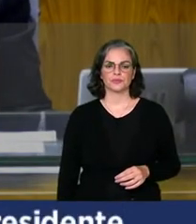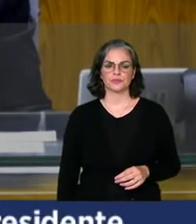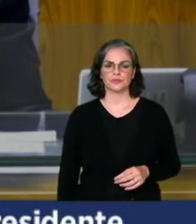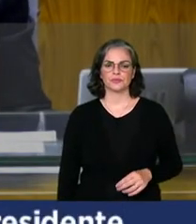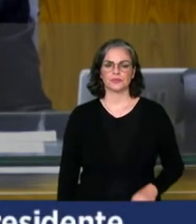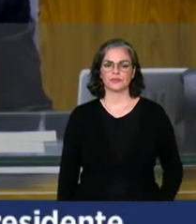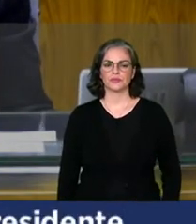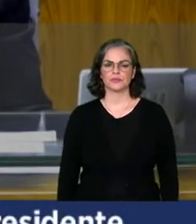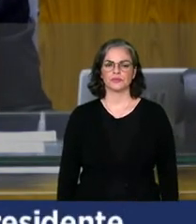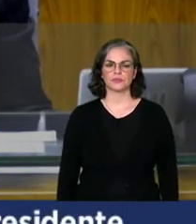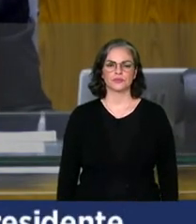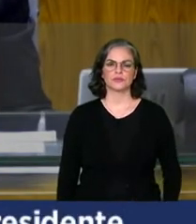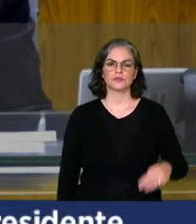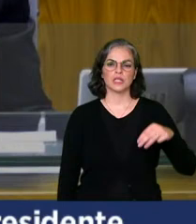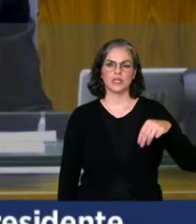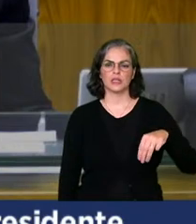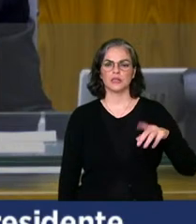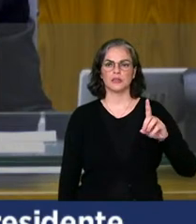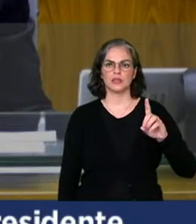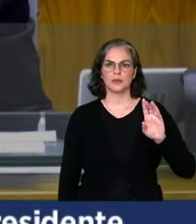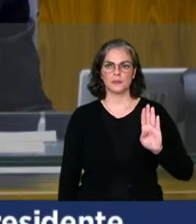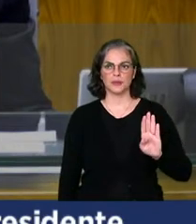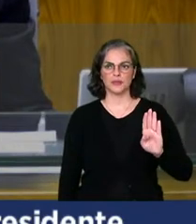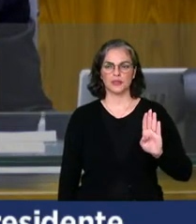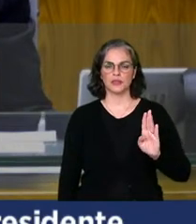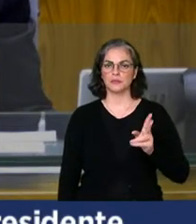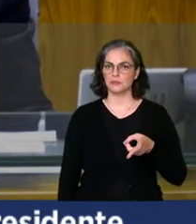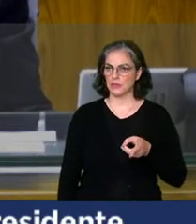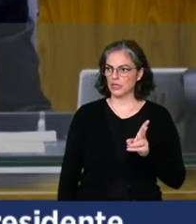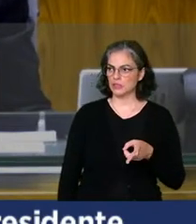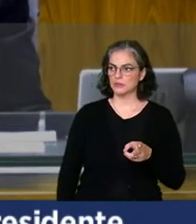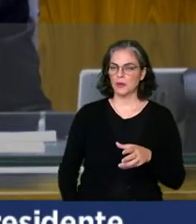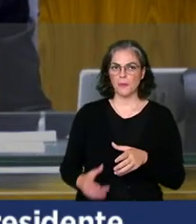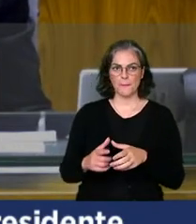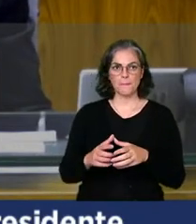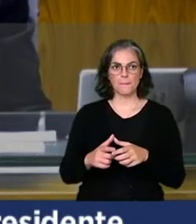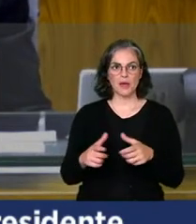ORIENTA O PARTIDO LIBERAL? O PL? O MDB? SEGUE ORIENTAÇÃO